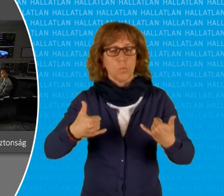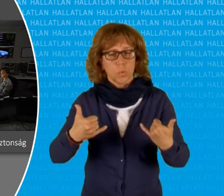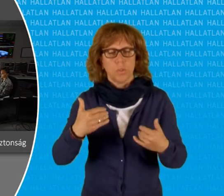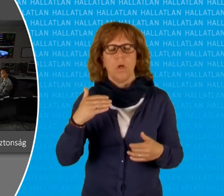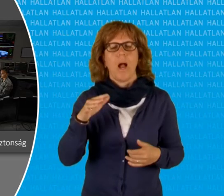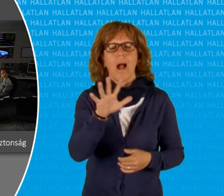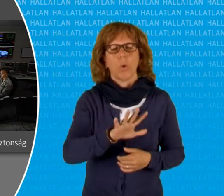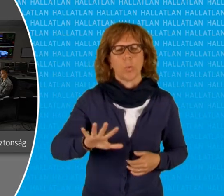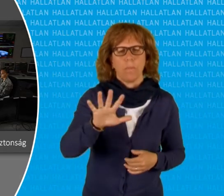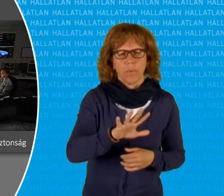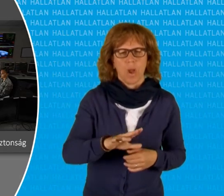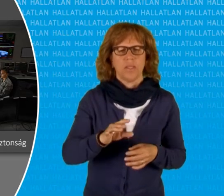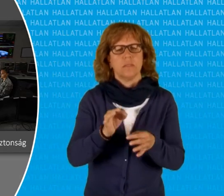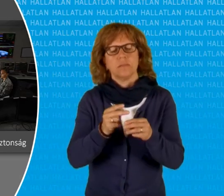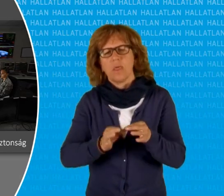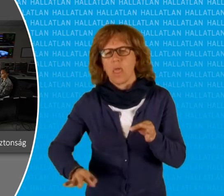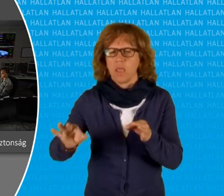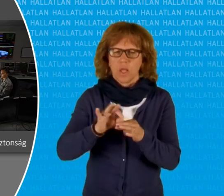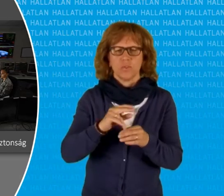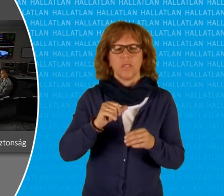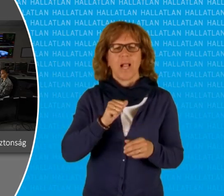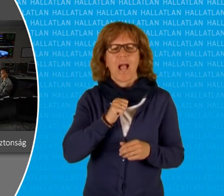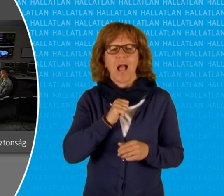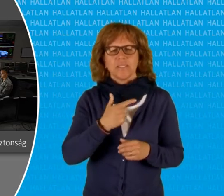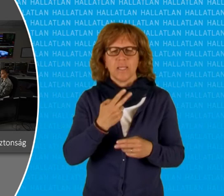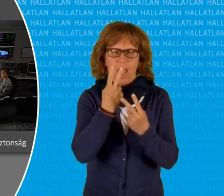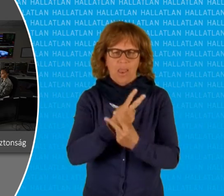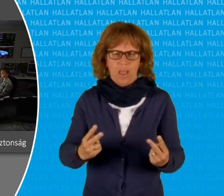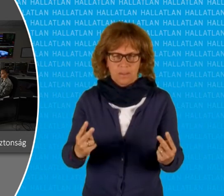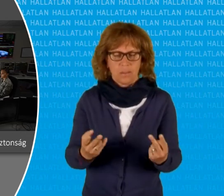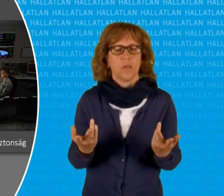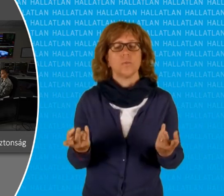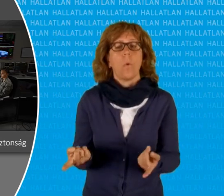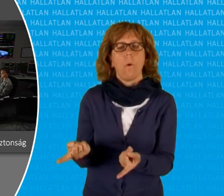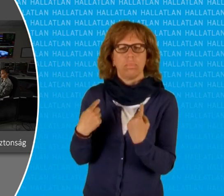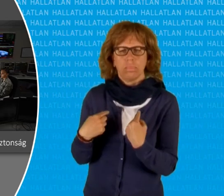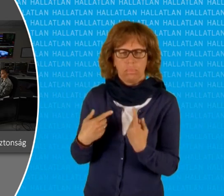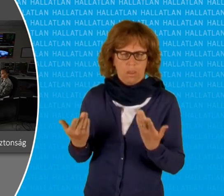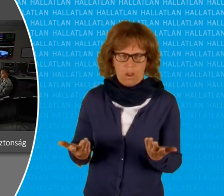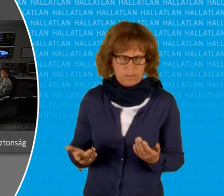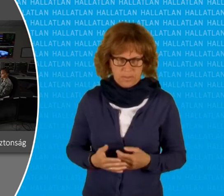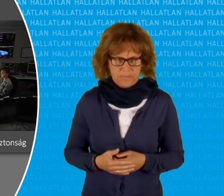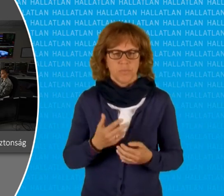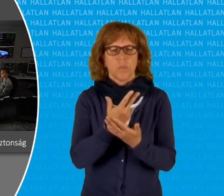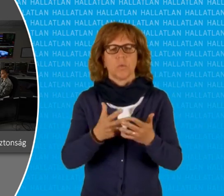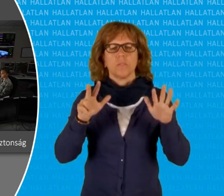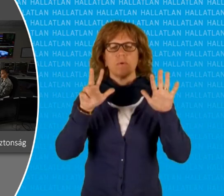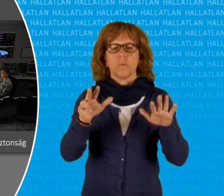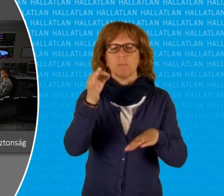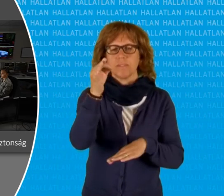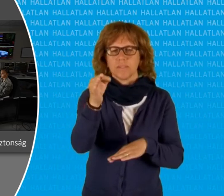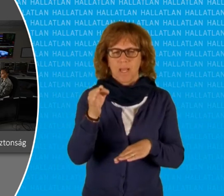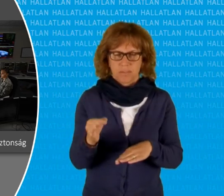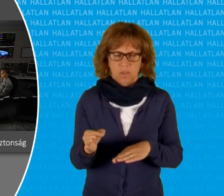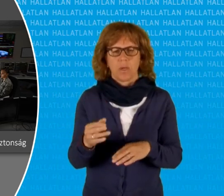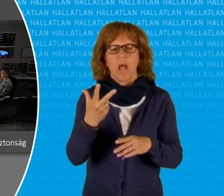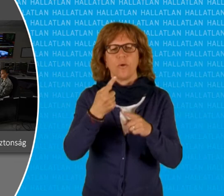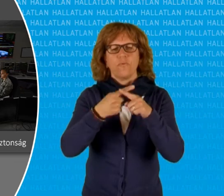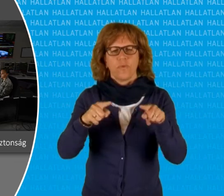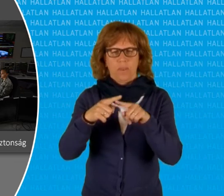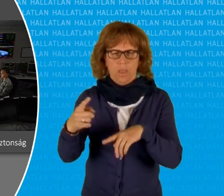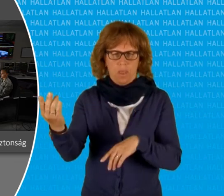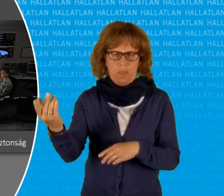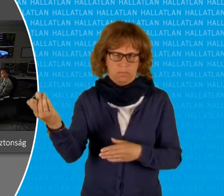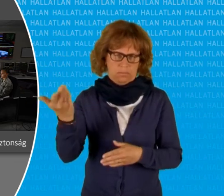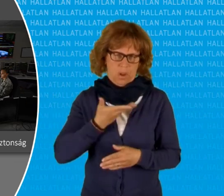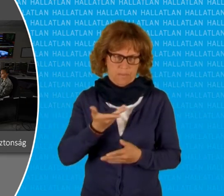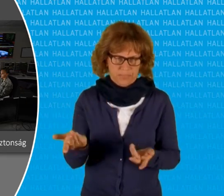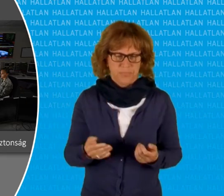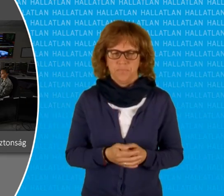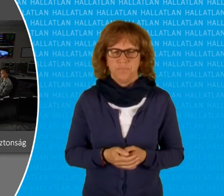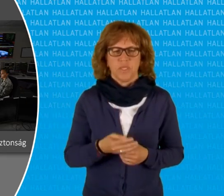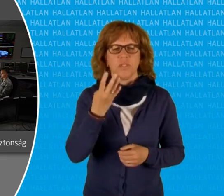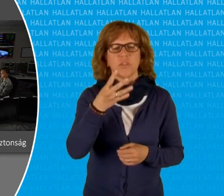Jelenleg a kontinens teljes gázellátásának a 88 százaléka három forrásból érkezik: